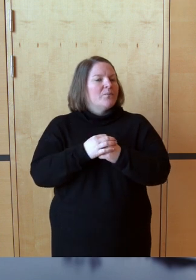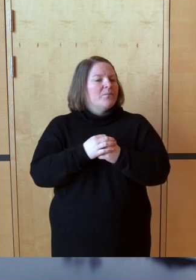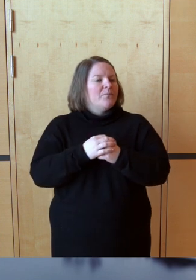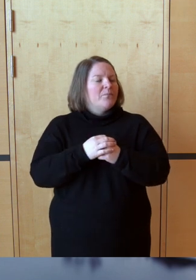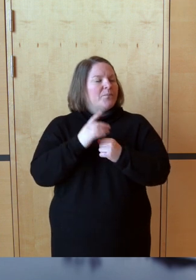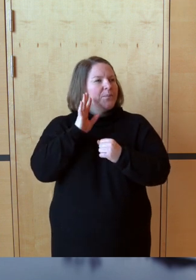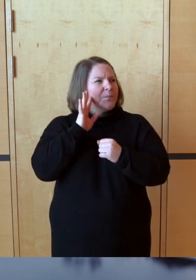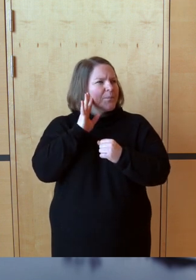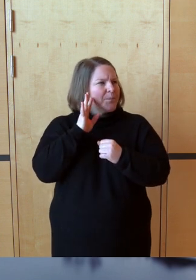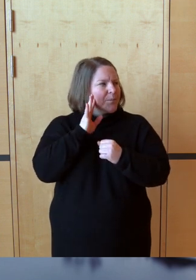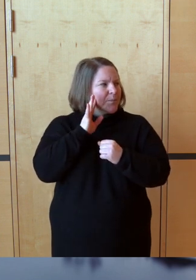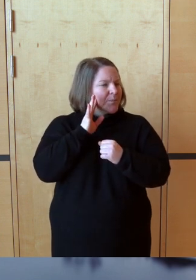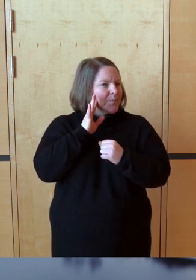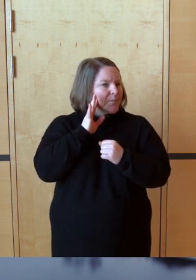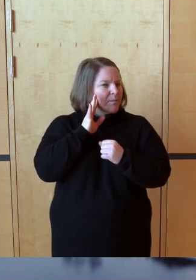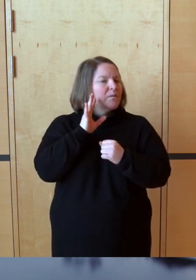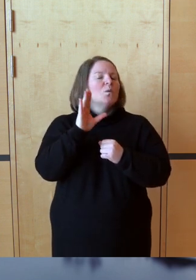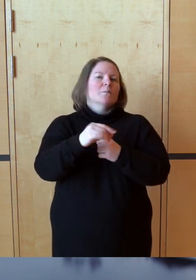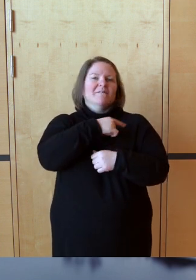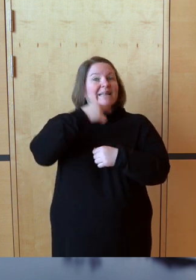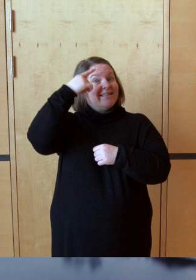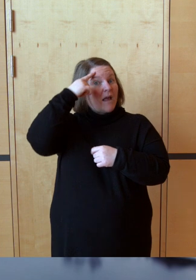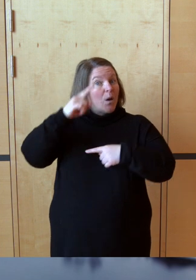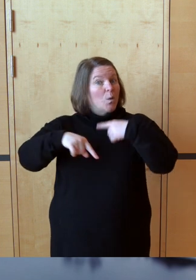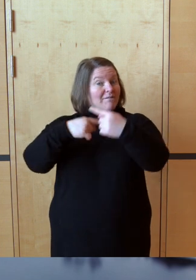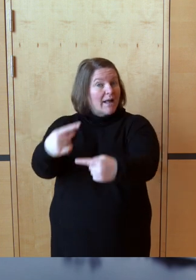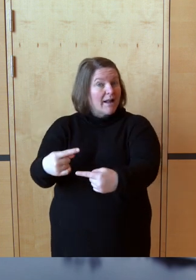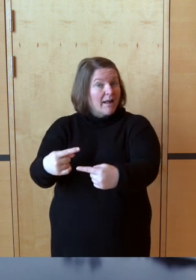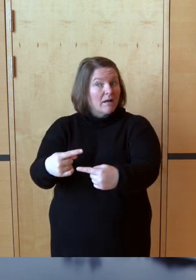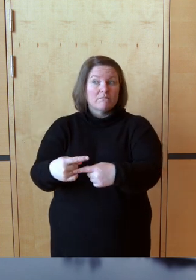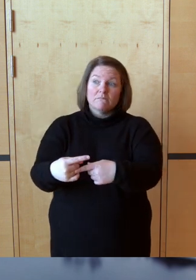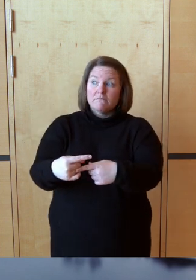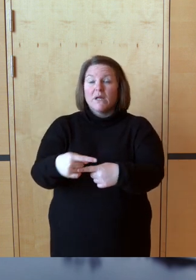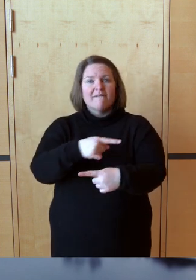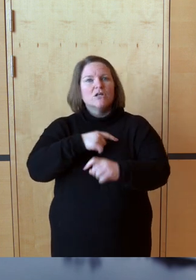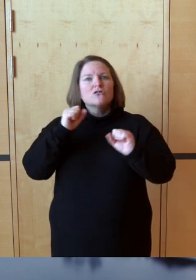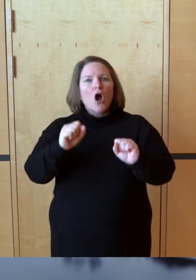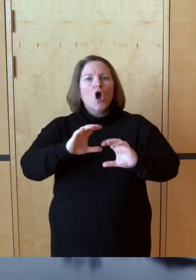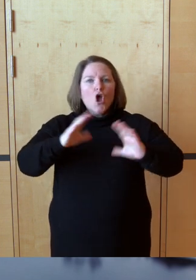Lite tanke på den utveckling vi har att vi kanske ska åka med portnummer 30 40 % i hela kommunen